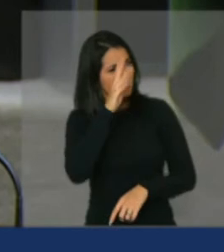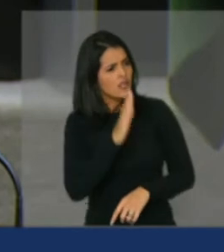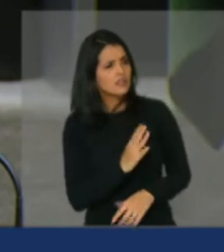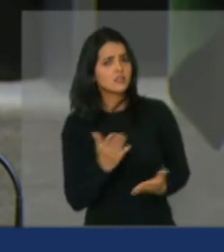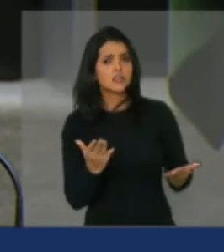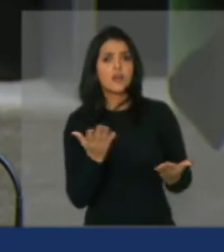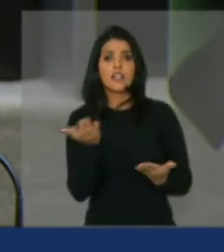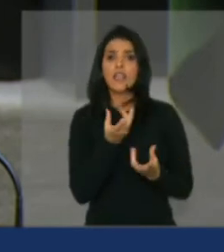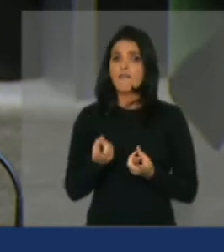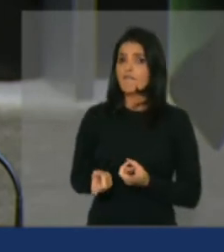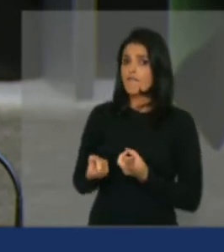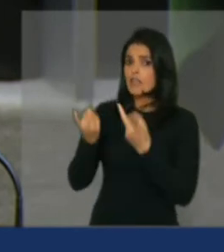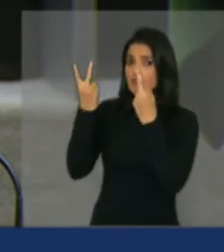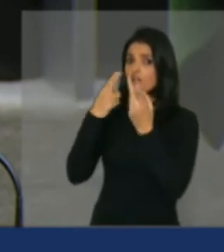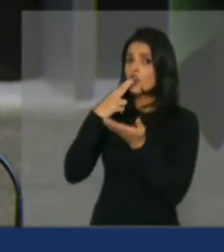COMO SE... ENTREGAR A CAIXA, ENTREGAR O BANCO DO BRASIL,